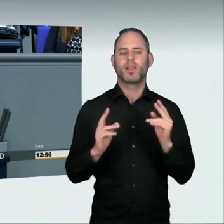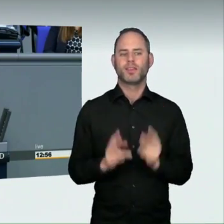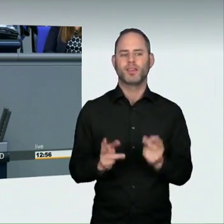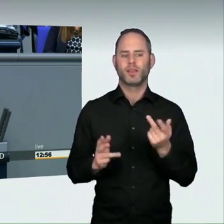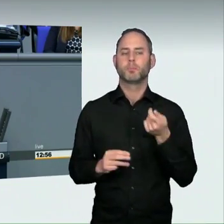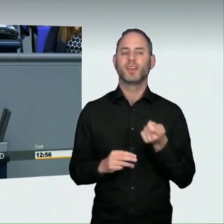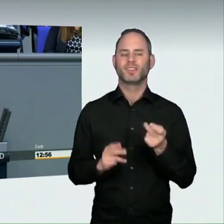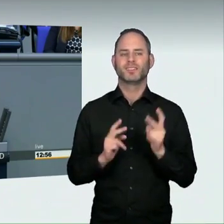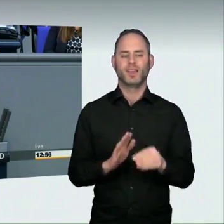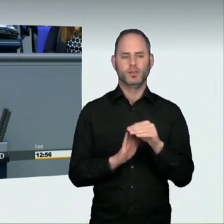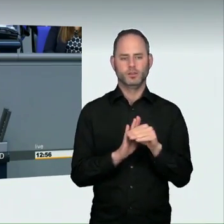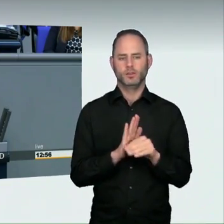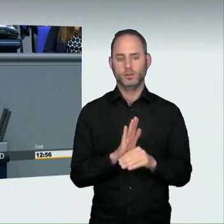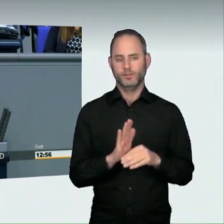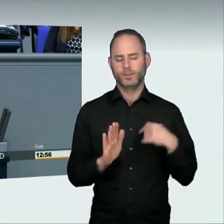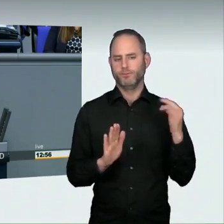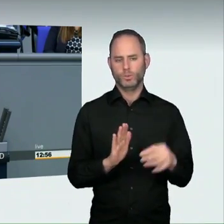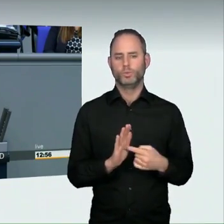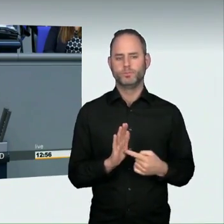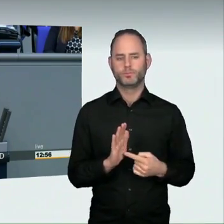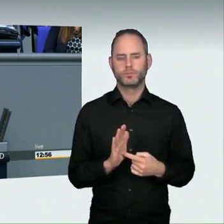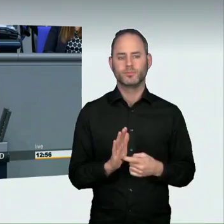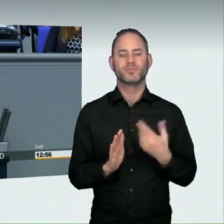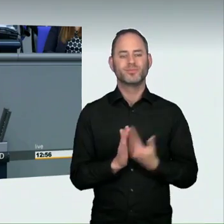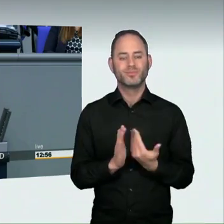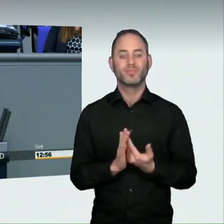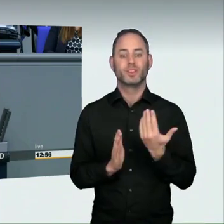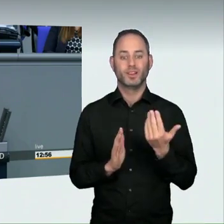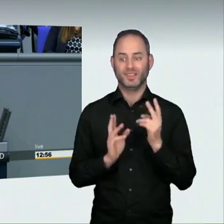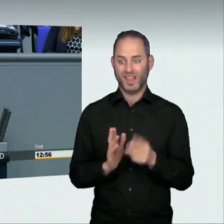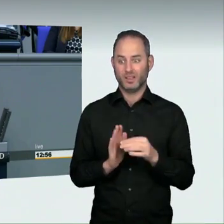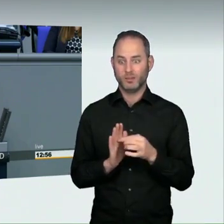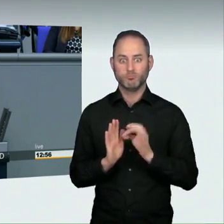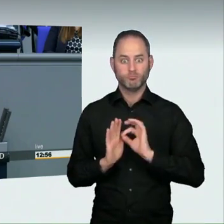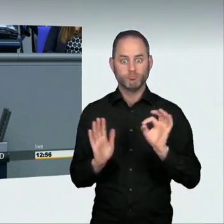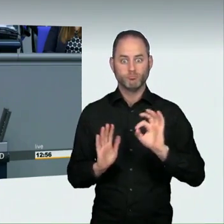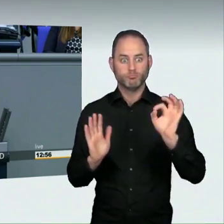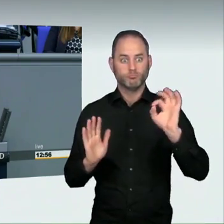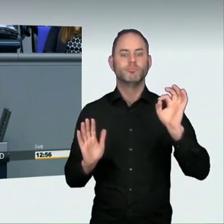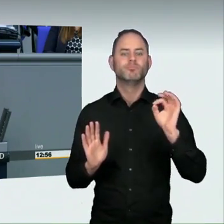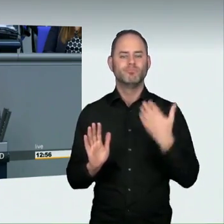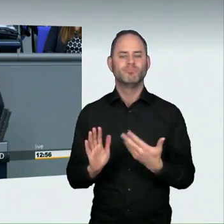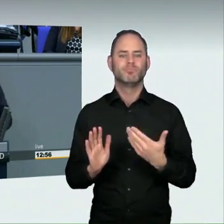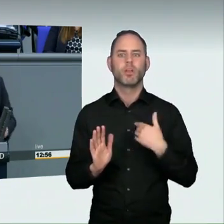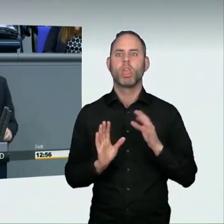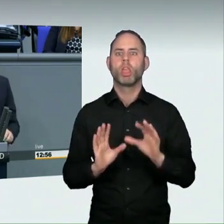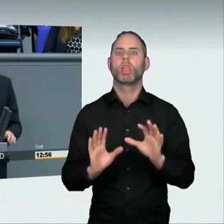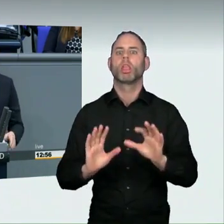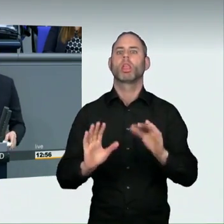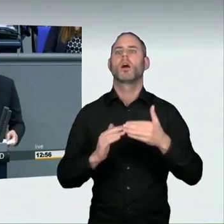sprich: auf den Tag der Bundestagswahl. Ab dem 24. September wird es hier eine Mehrheit für ein sozialeres und gerechteres Mietrecht geben,